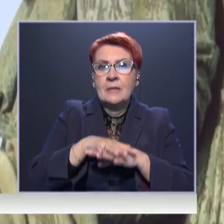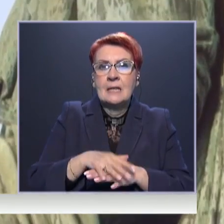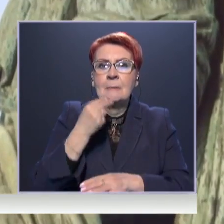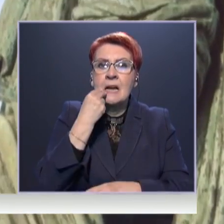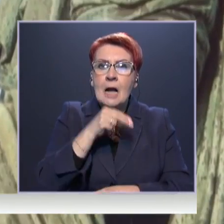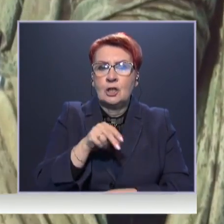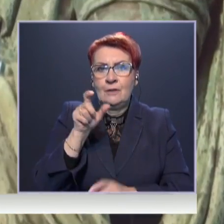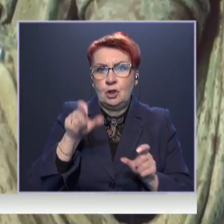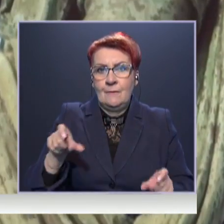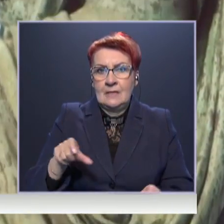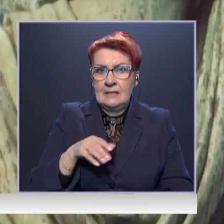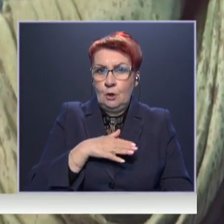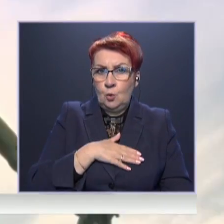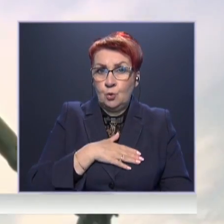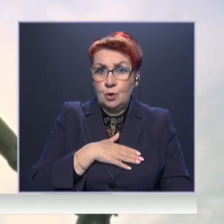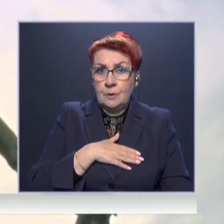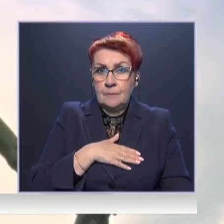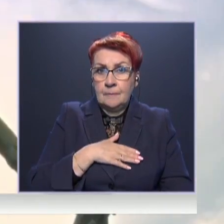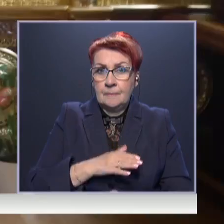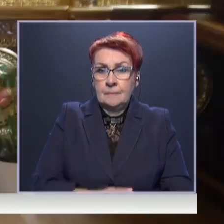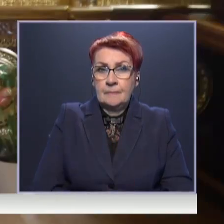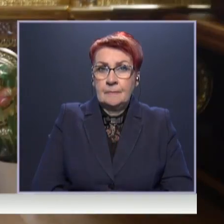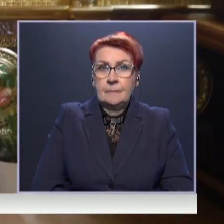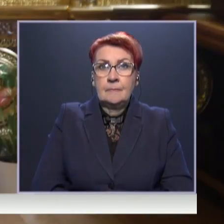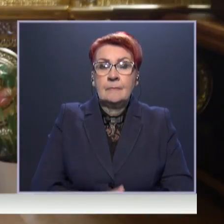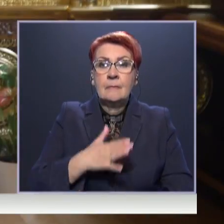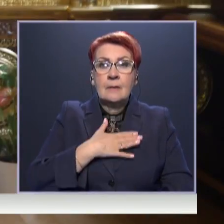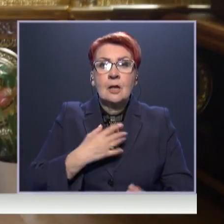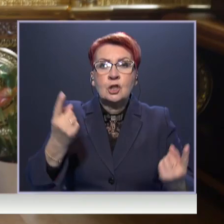человеческой души наша Великая культура созидалась